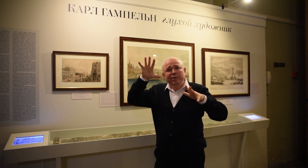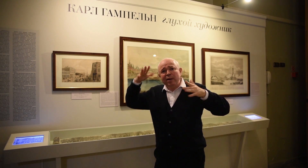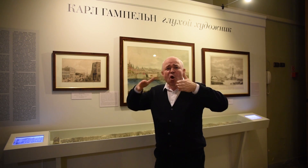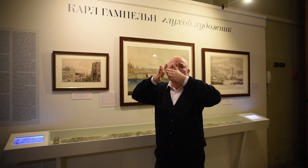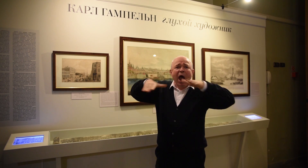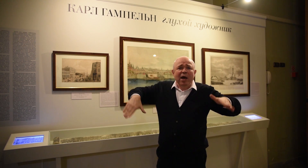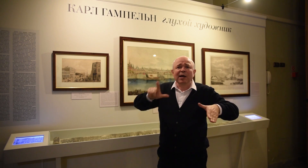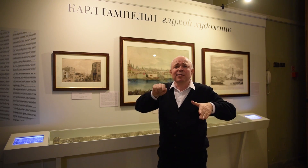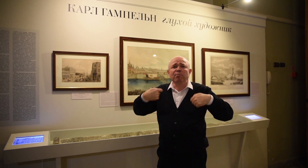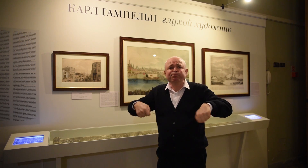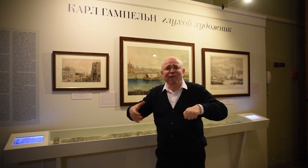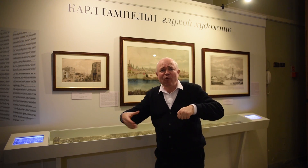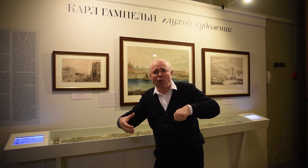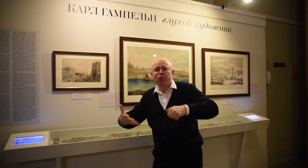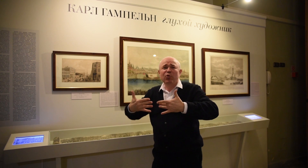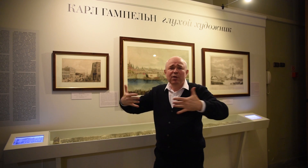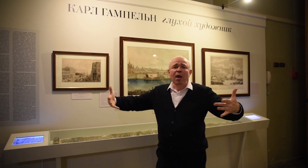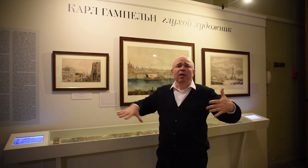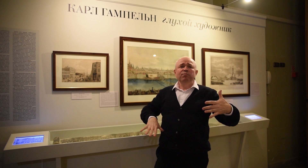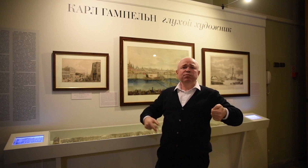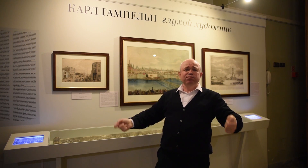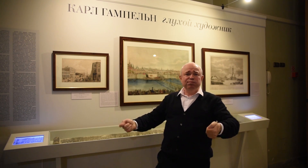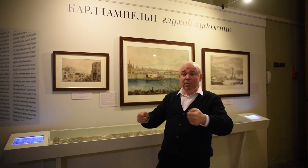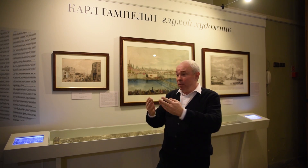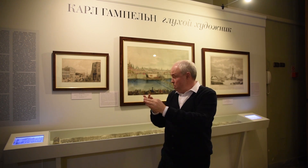шатры, где продают алкоголь, кони, люди, экипажи и многое другое…